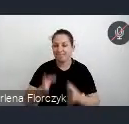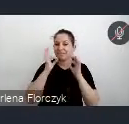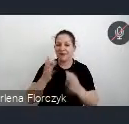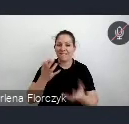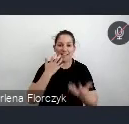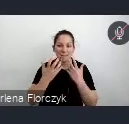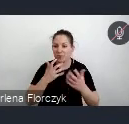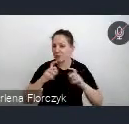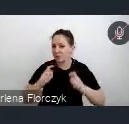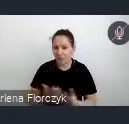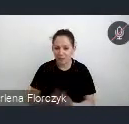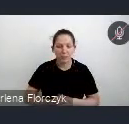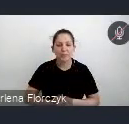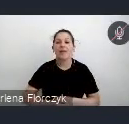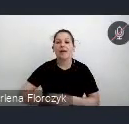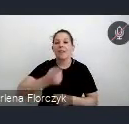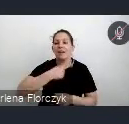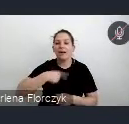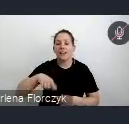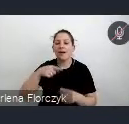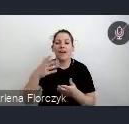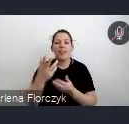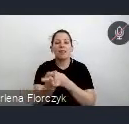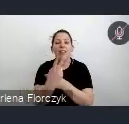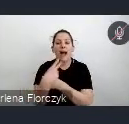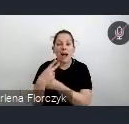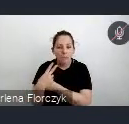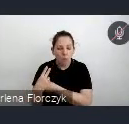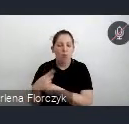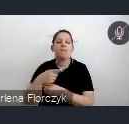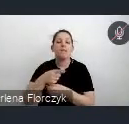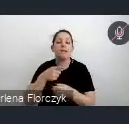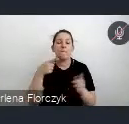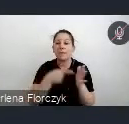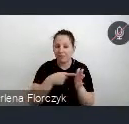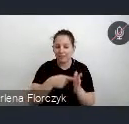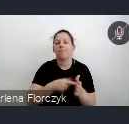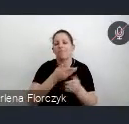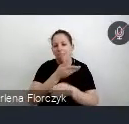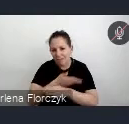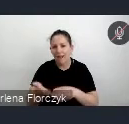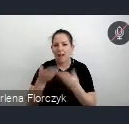że nabór do tej Misji wciąż jest otwarty. Tutaj pozwoliłam sobie wkleić link,